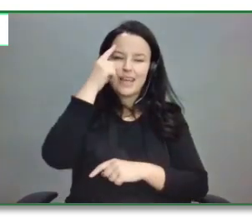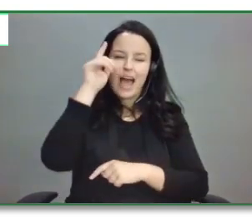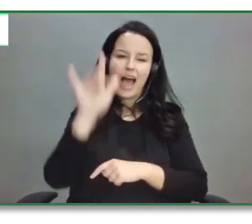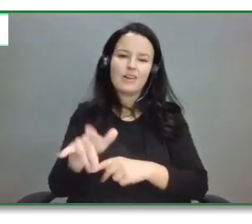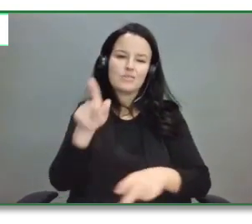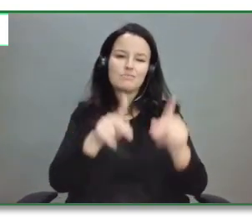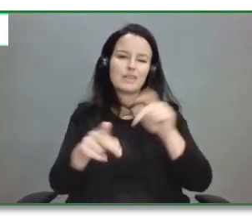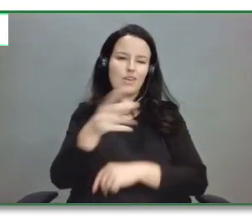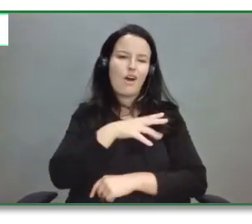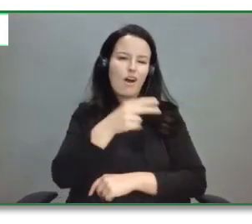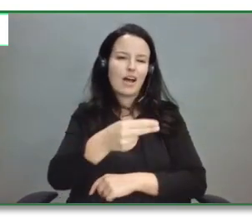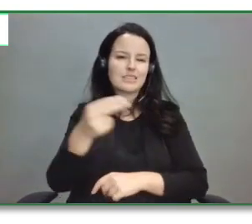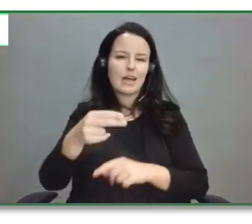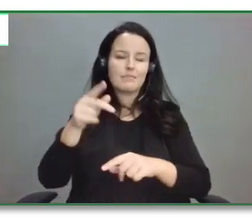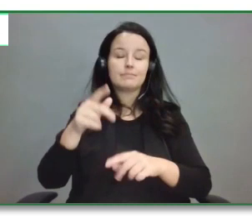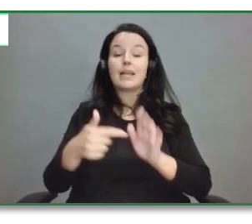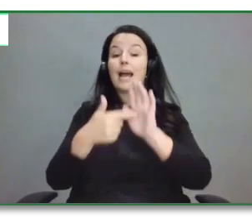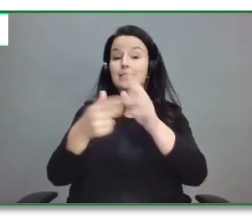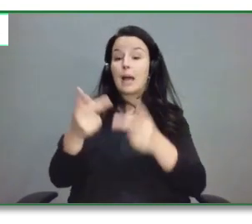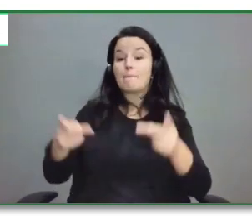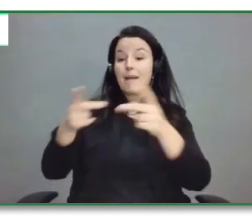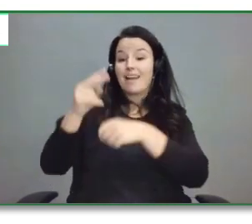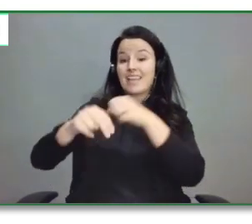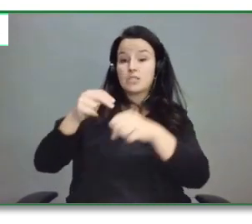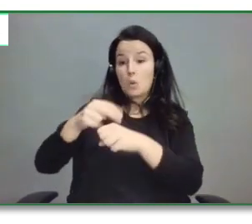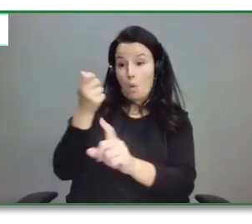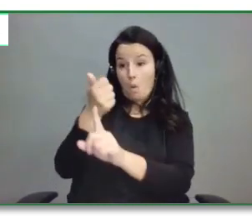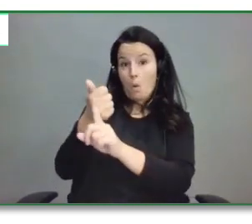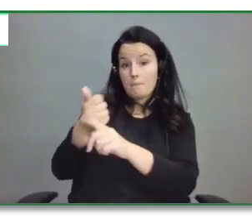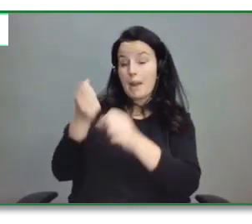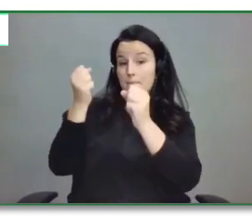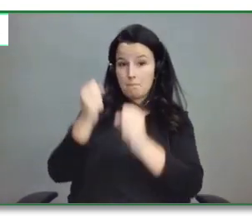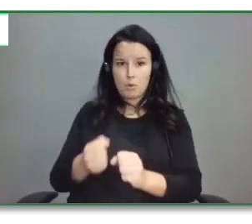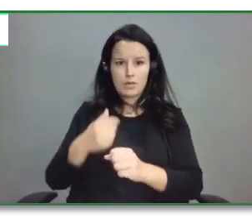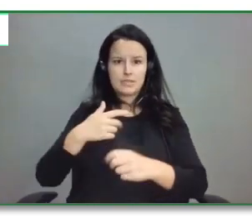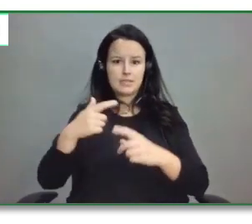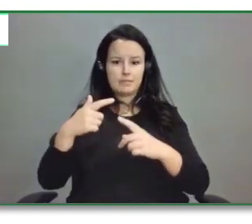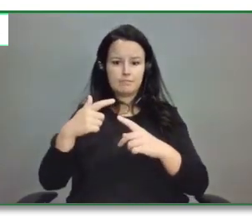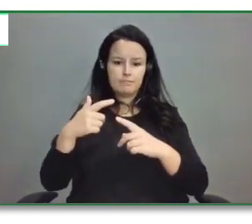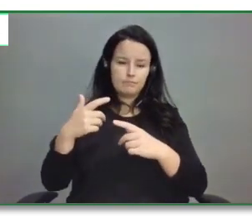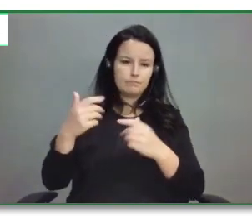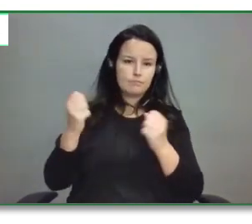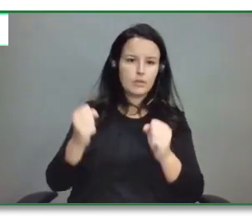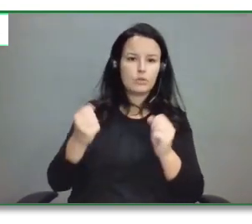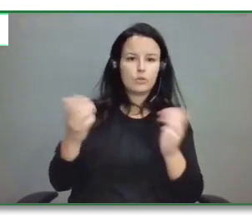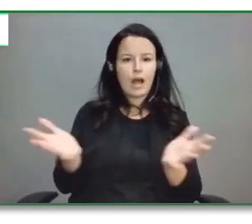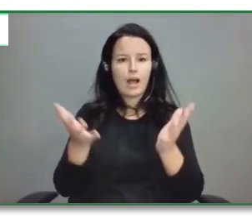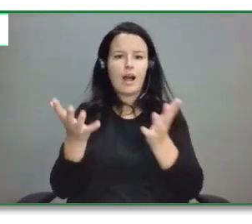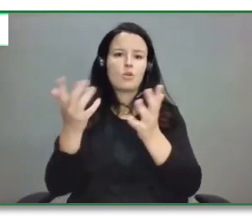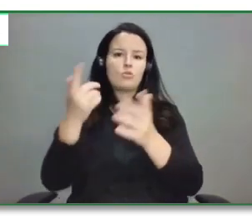les parcs nationaux pourront donc bénéficier de cet outil peut promouvoir